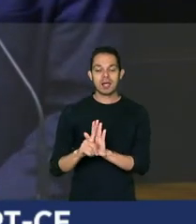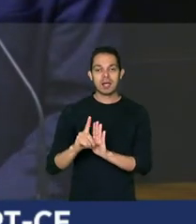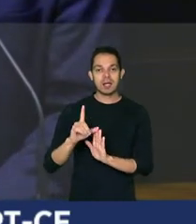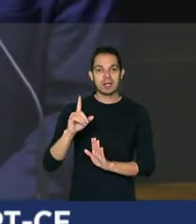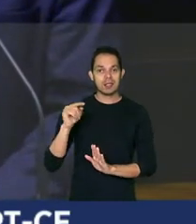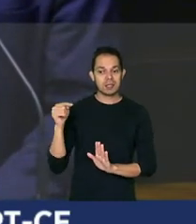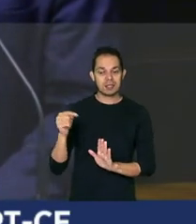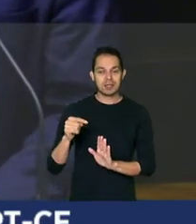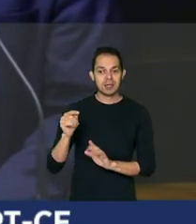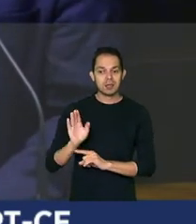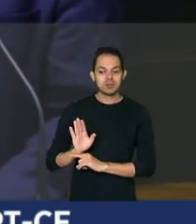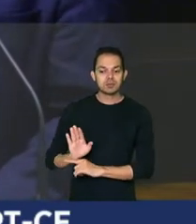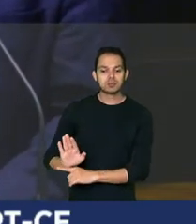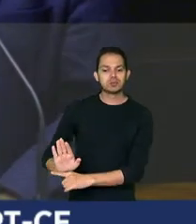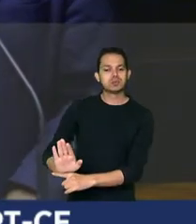ESSA MEDIDA PORQUE ELA É